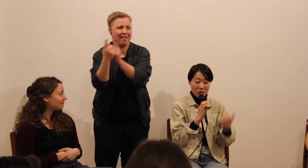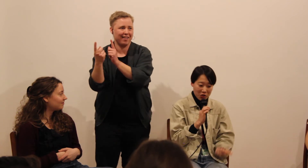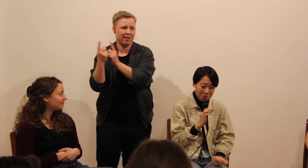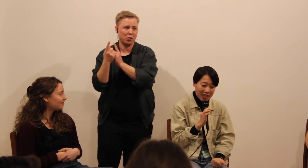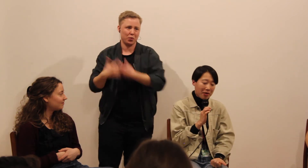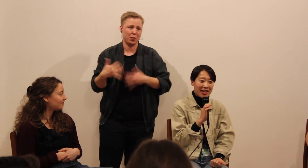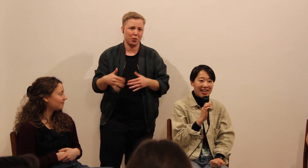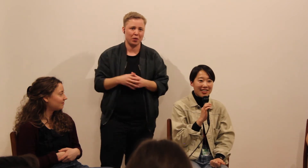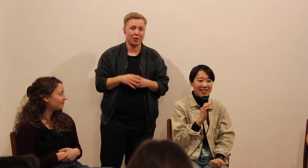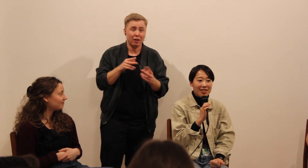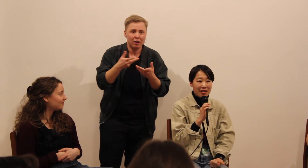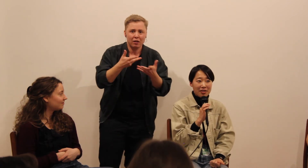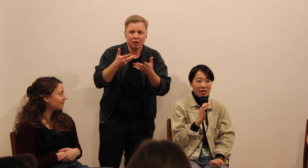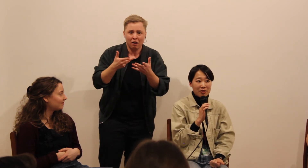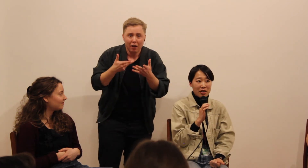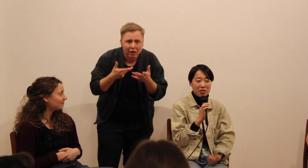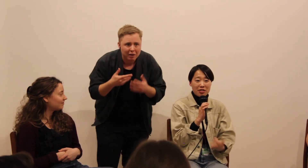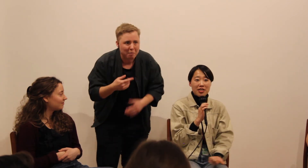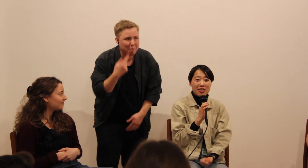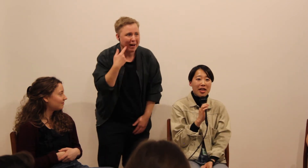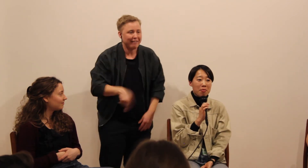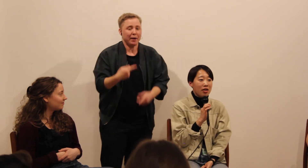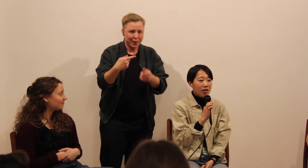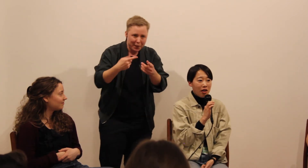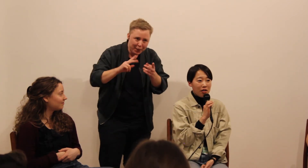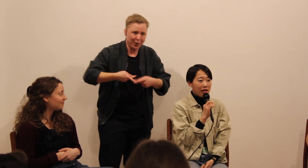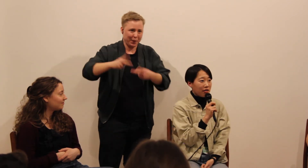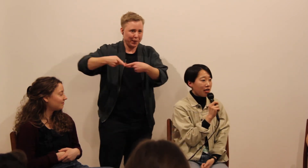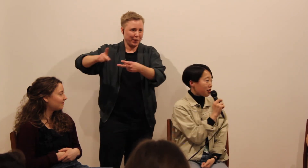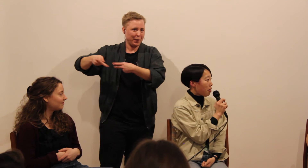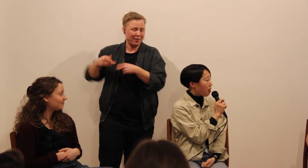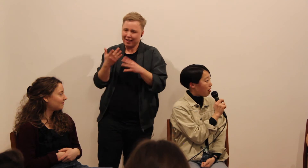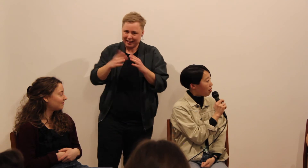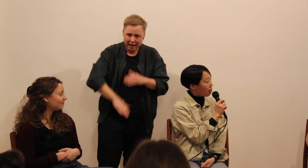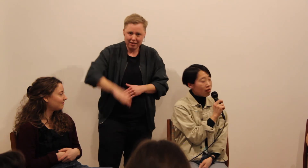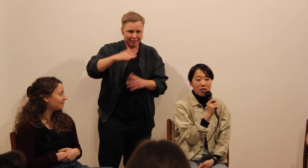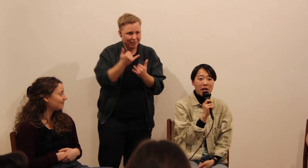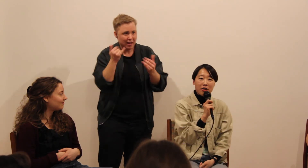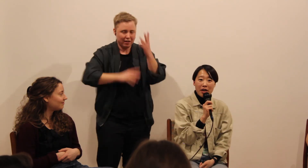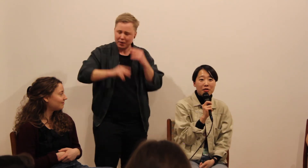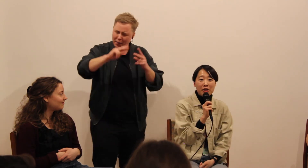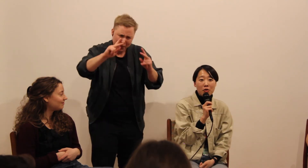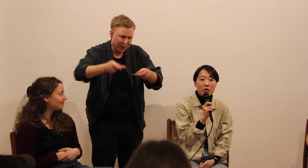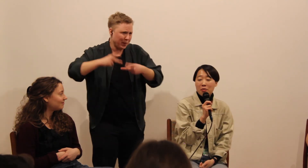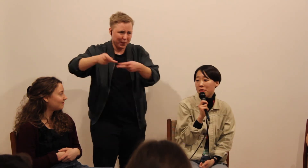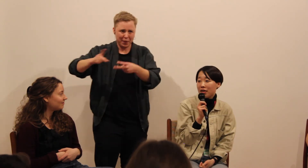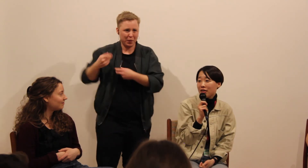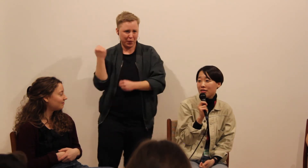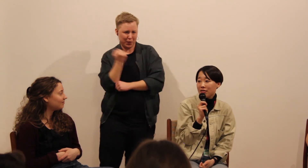Wir waren wirklich überrascht das ich sagte, lasst uns doch einfach immer mal wieder zusammenkommen.